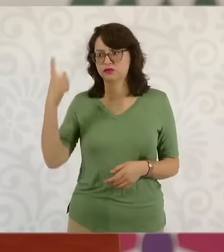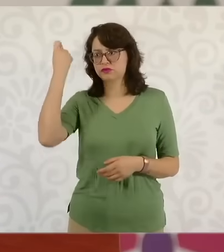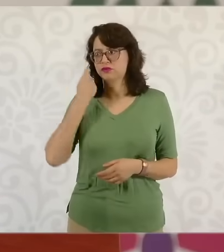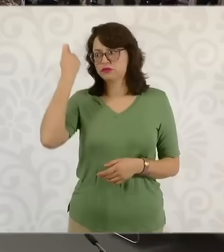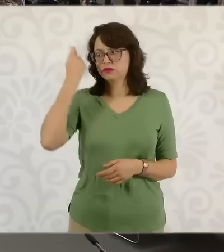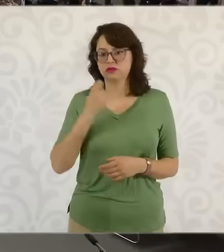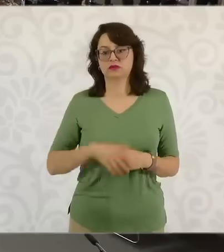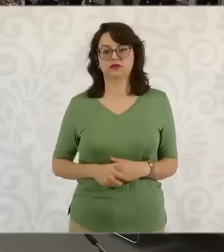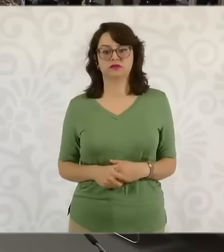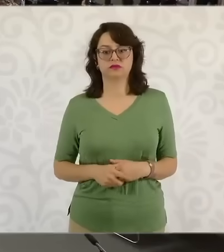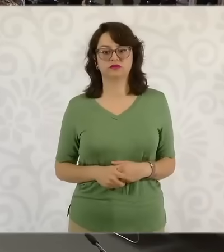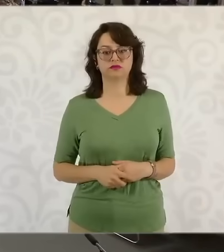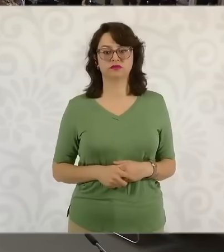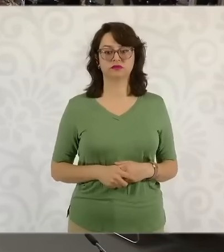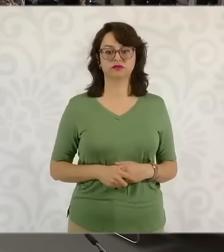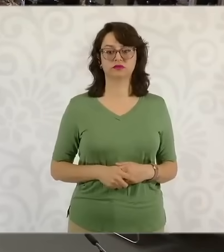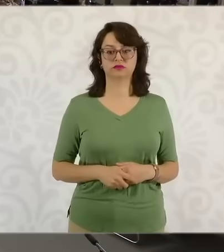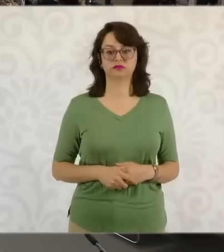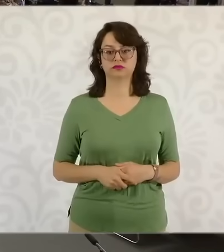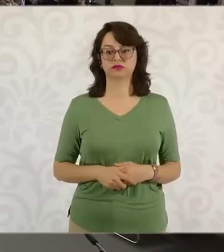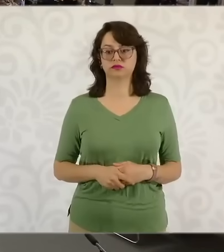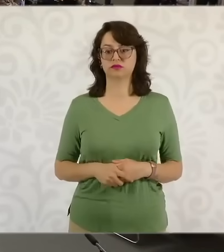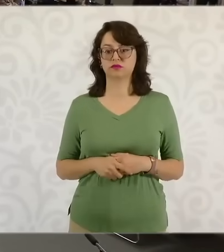esos maestros han de ser del conocen las maestras de México sí esos maestros han de